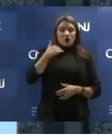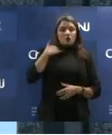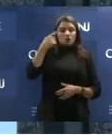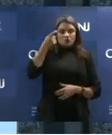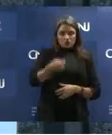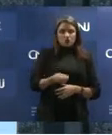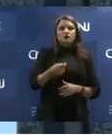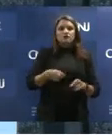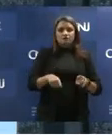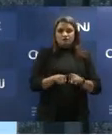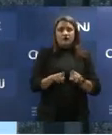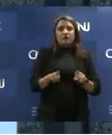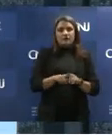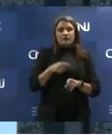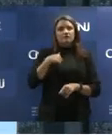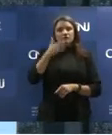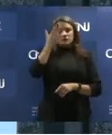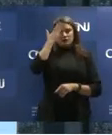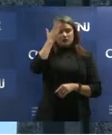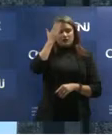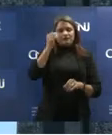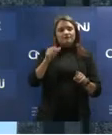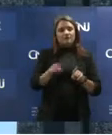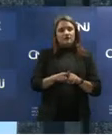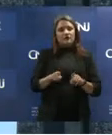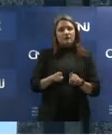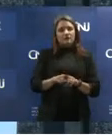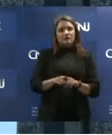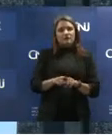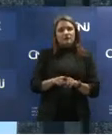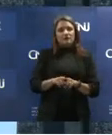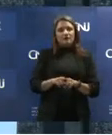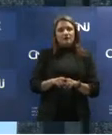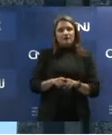é aqui o conselheiro Richard Pae Kim, tocou num ponto importante.